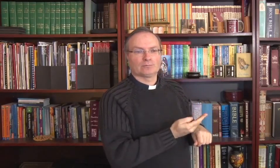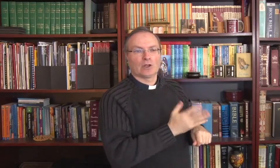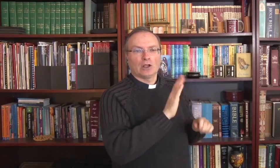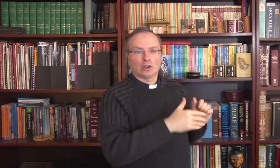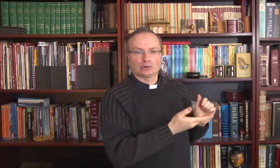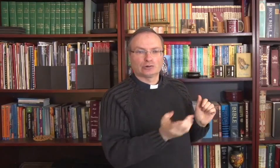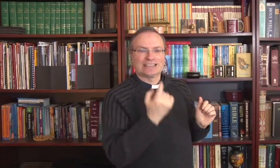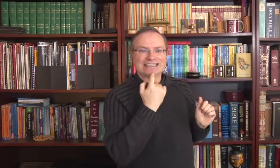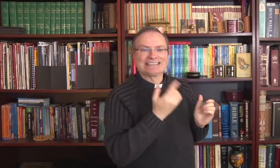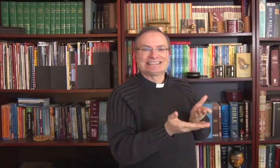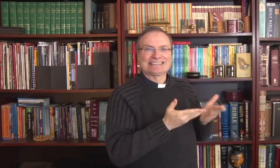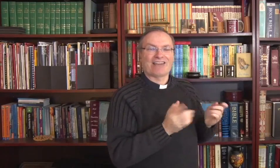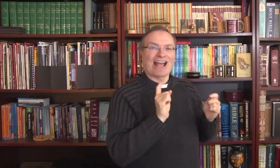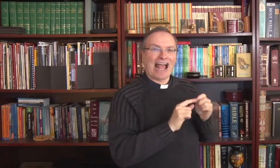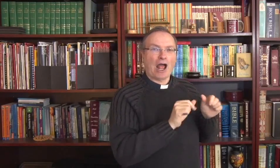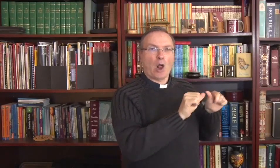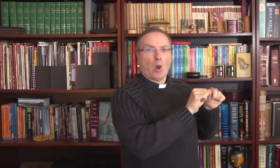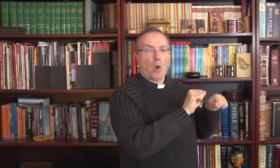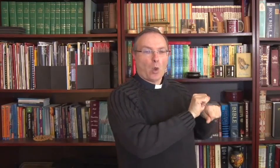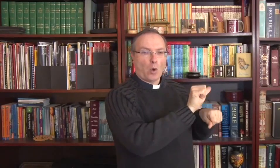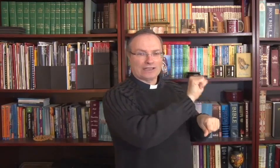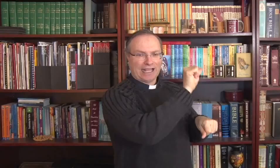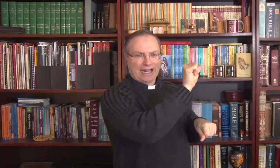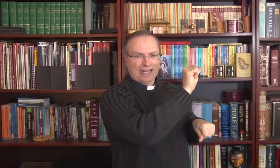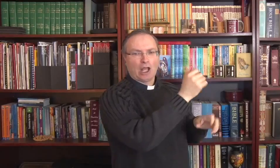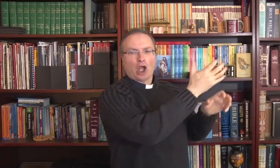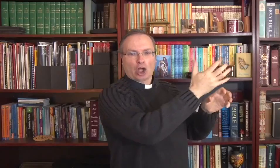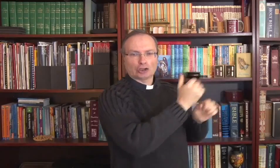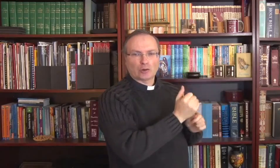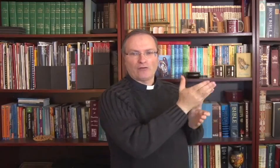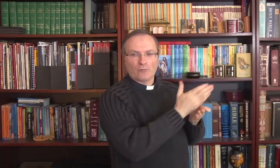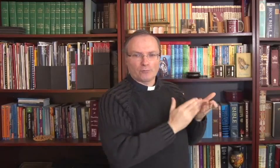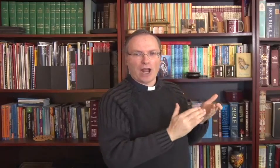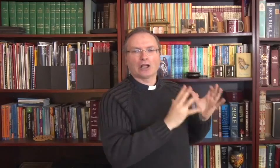que ceux qui servent à l’autel reçoivent une part